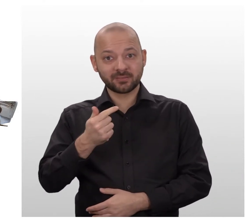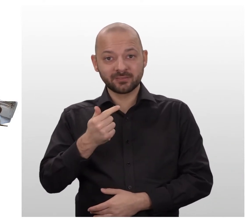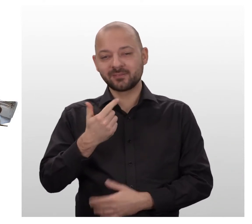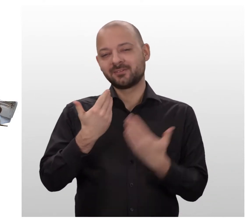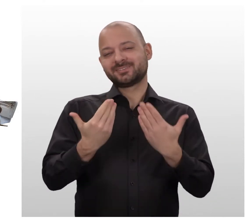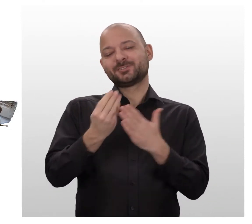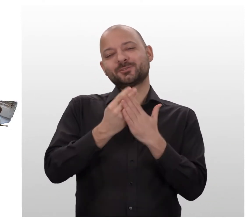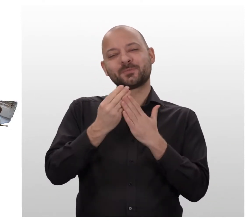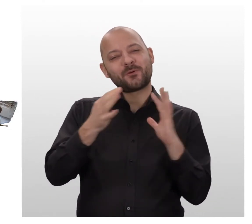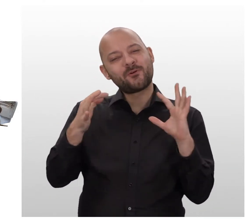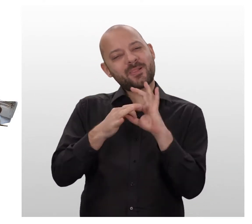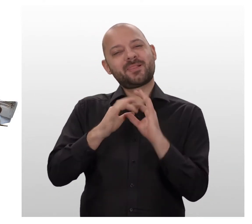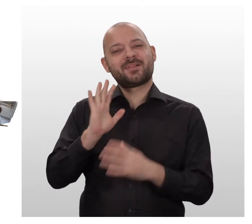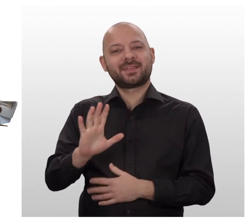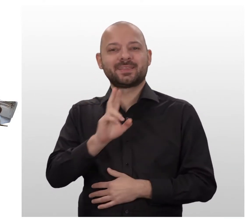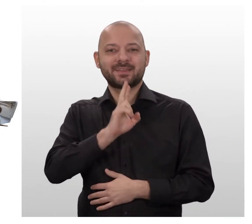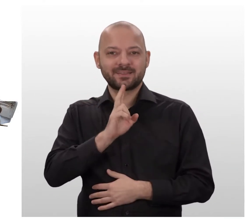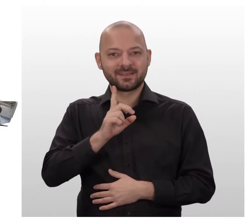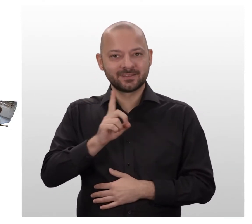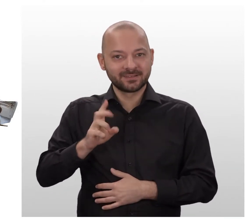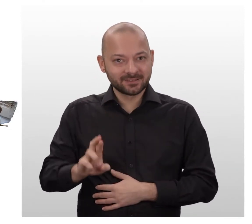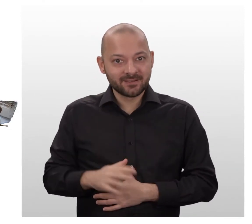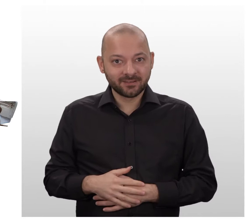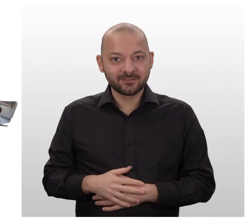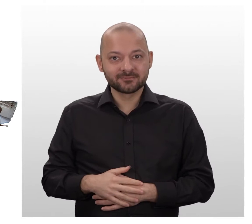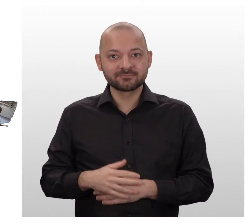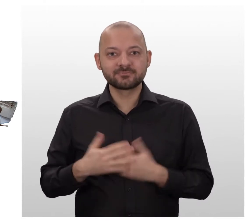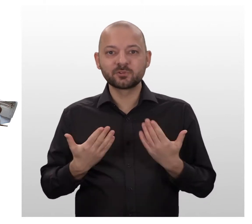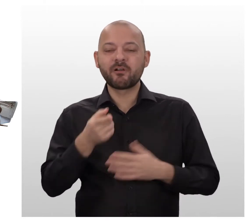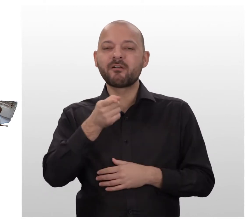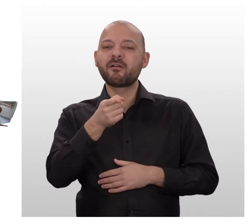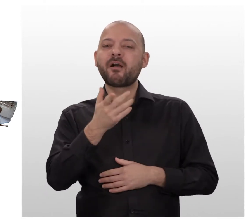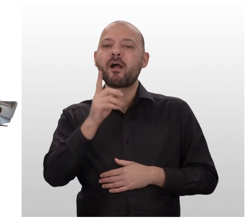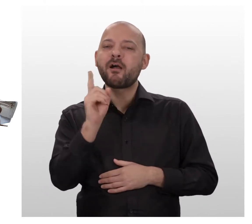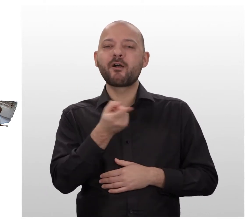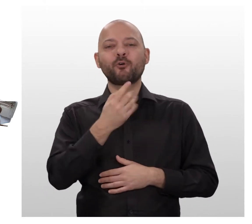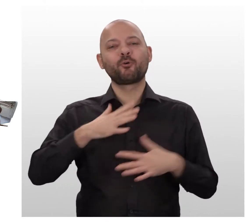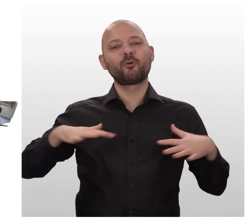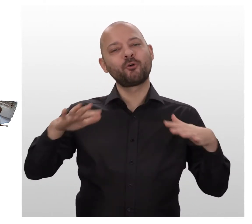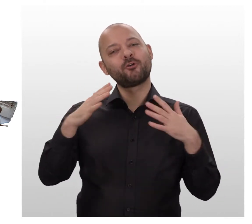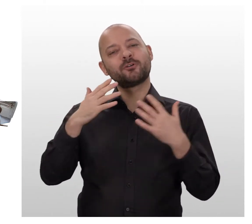Der Trabant ist das Symbol für die DDR.